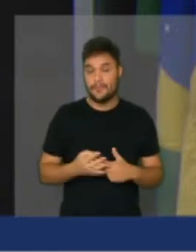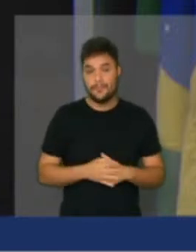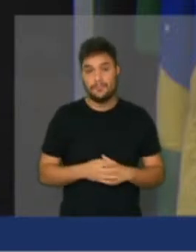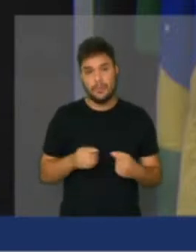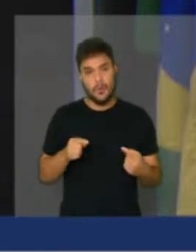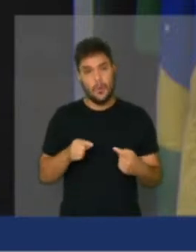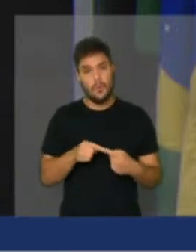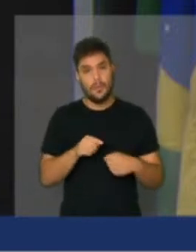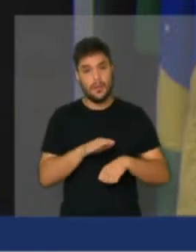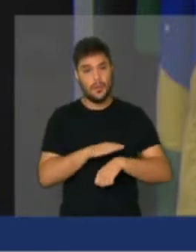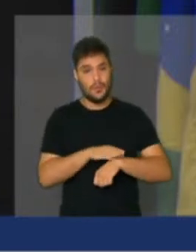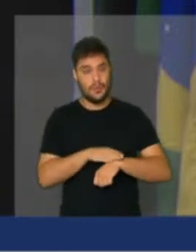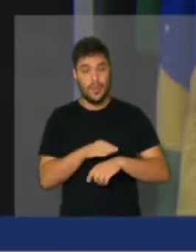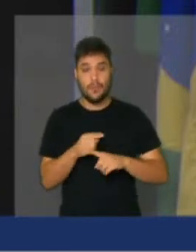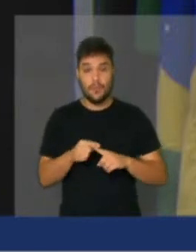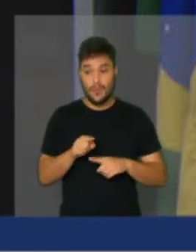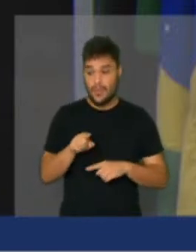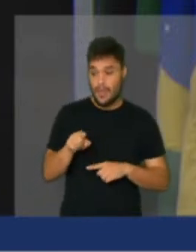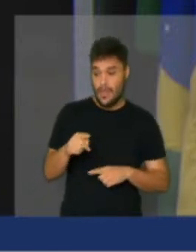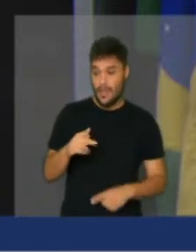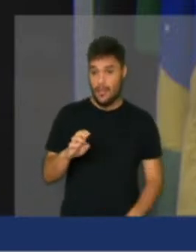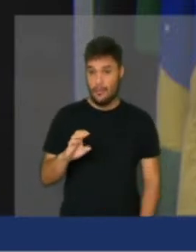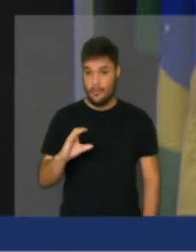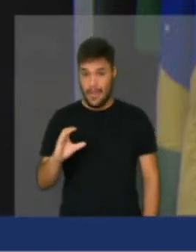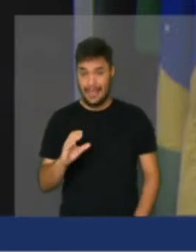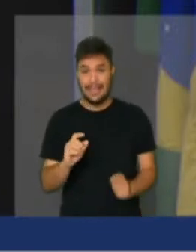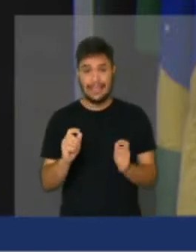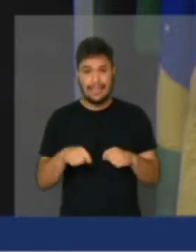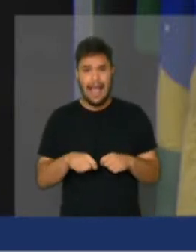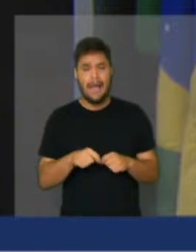PODE MITIGAR OS EFEITOS QUE SE ABALOU SOBRE A ECONOMIA